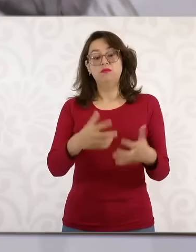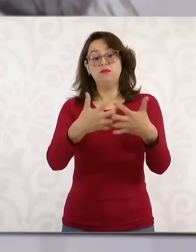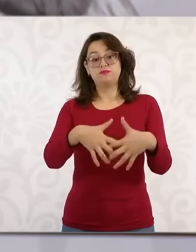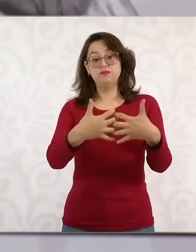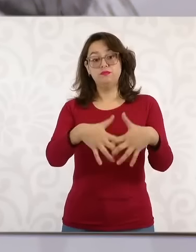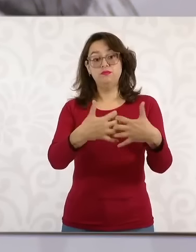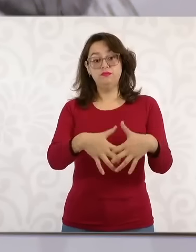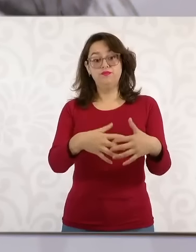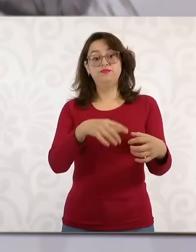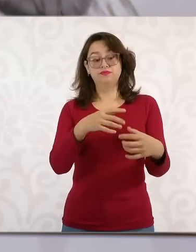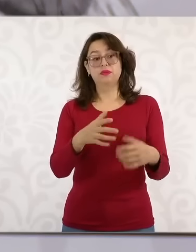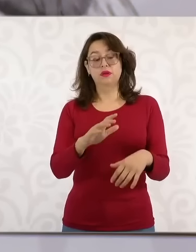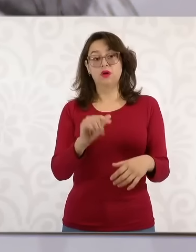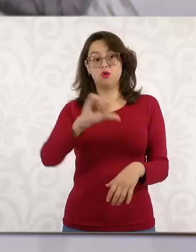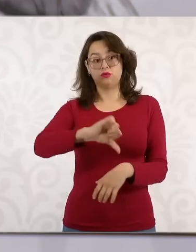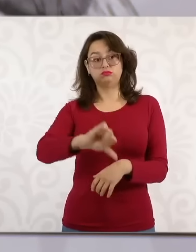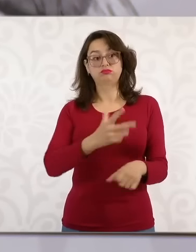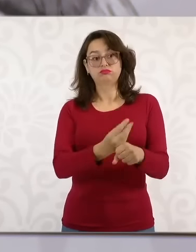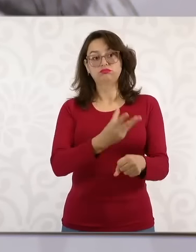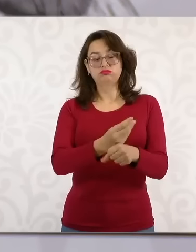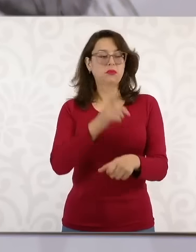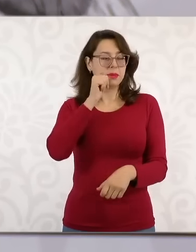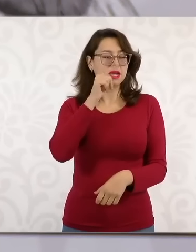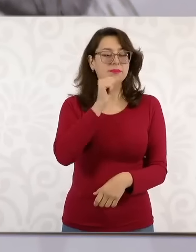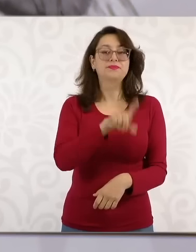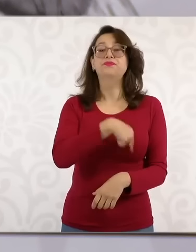Tula ha aumentado mucho la producción. Todas las refinerías ha aumentado, han aumentado